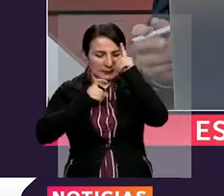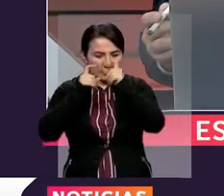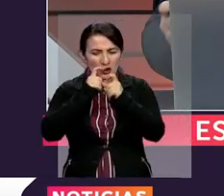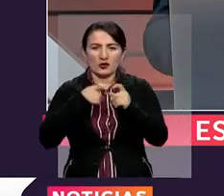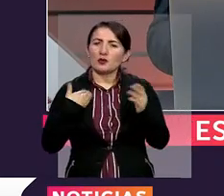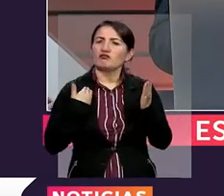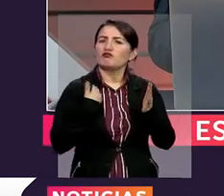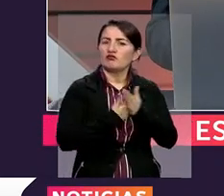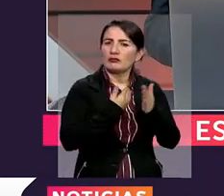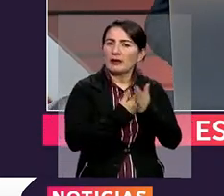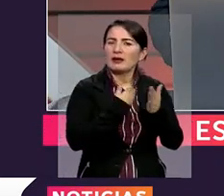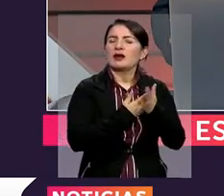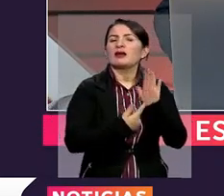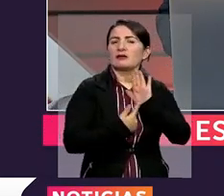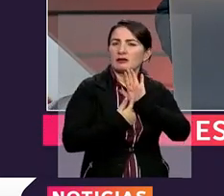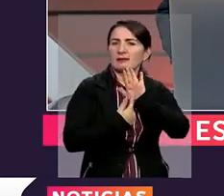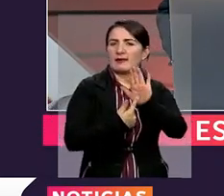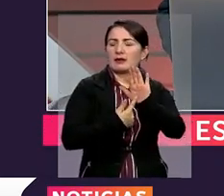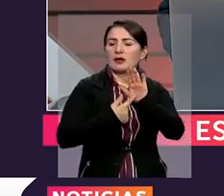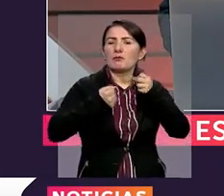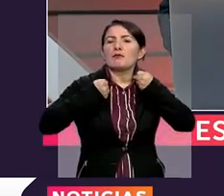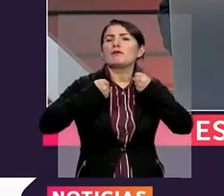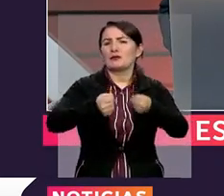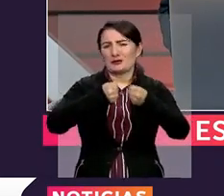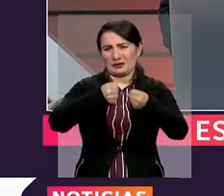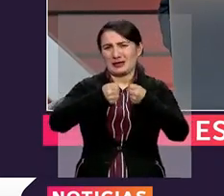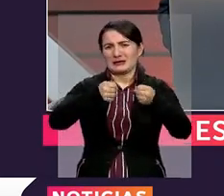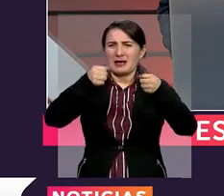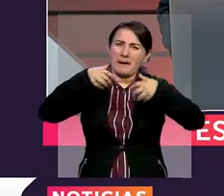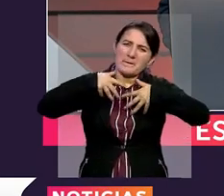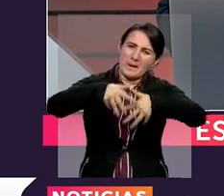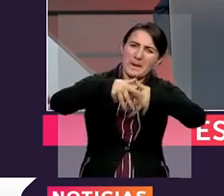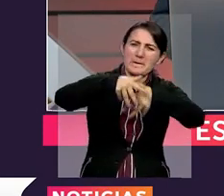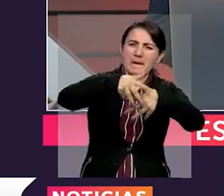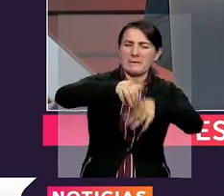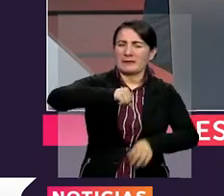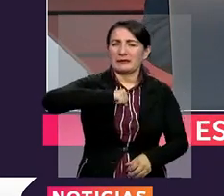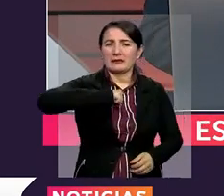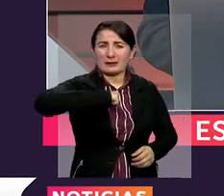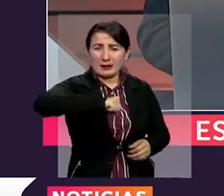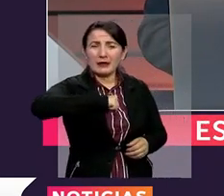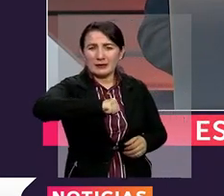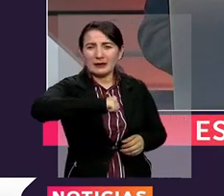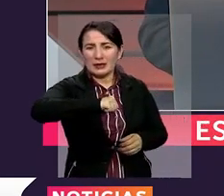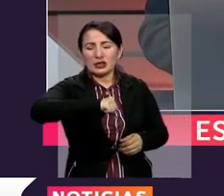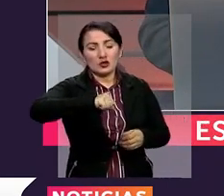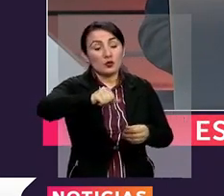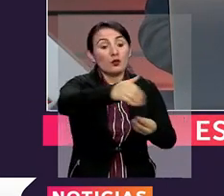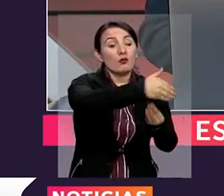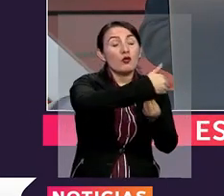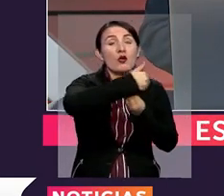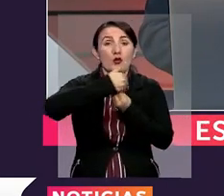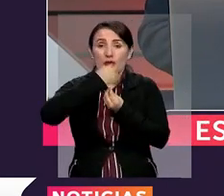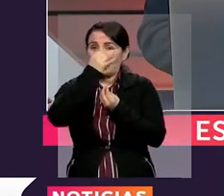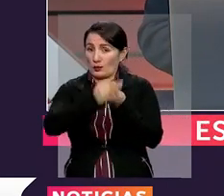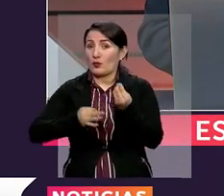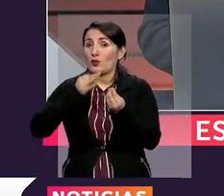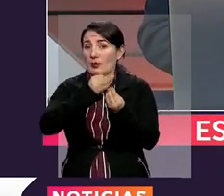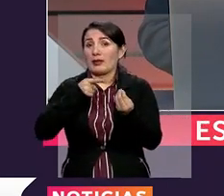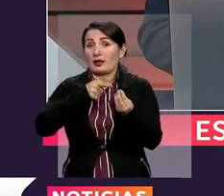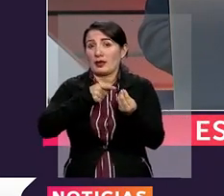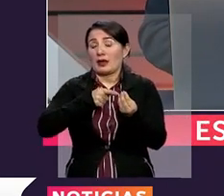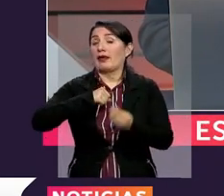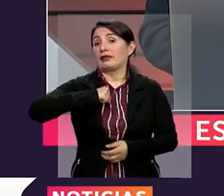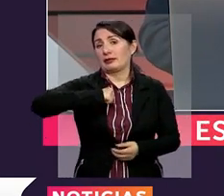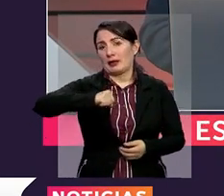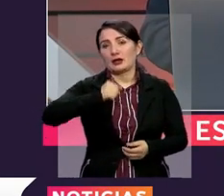SIGNIFICA LOS MECANISMOS DE